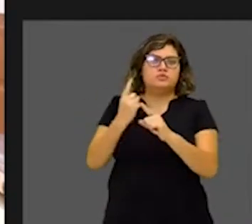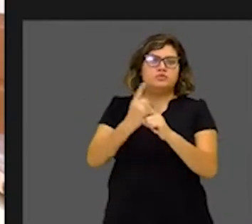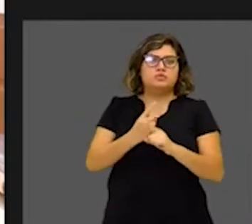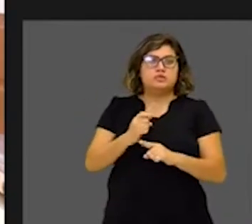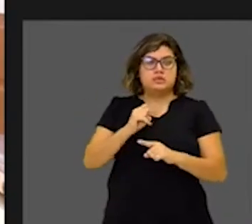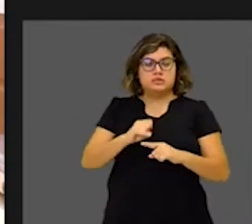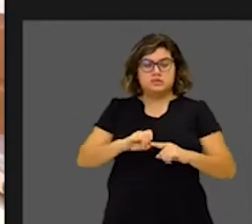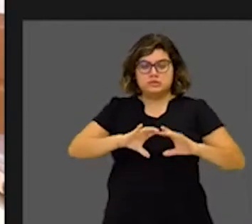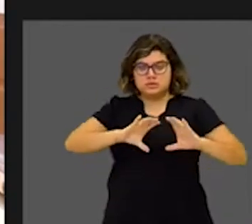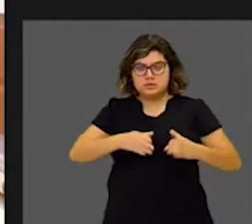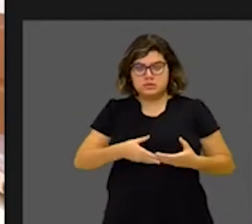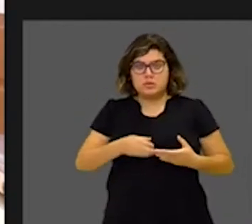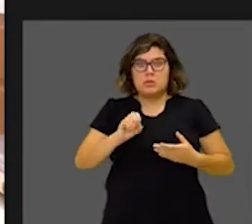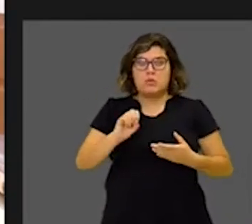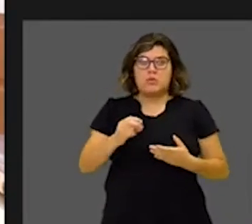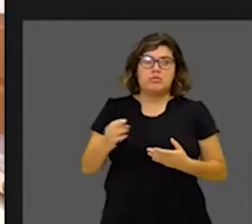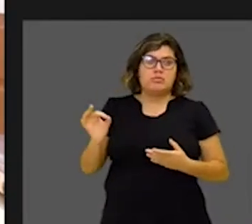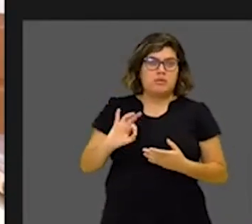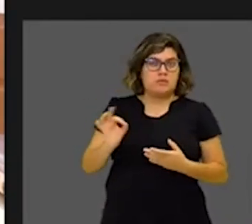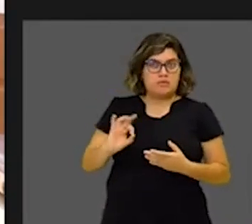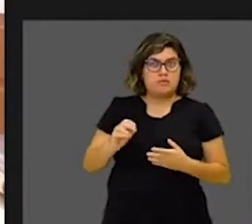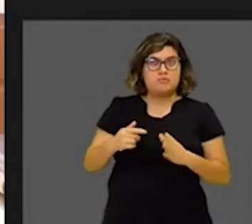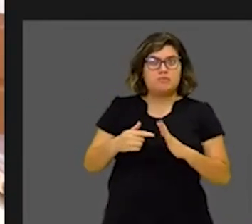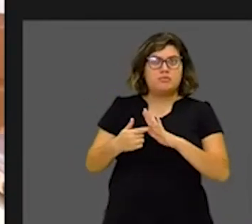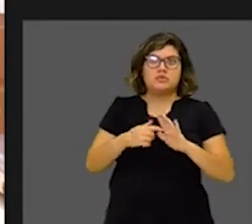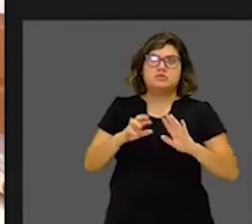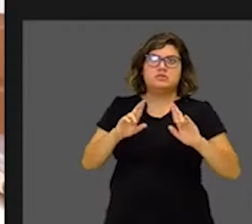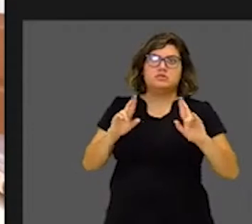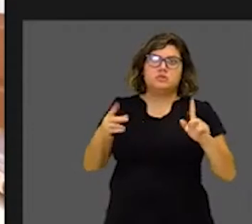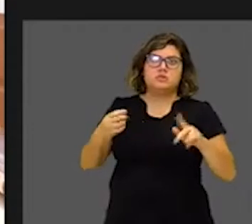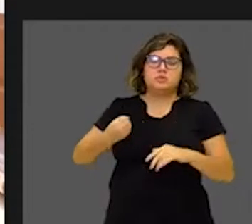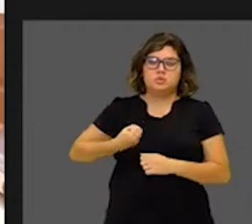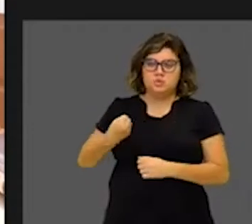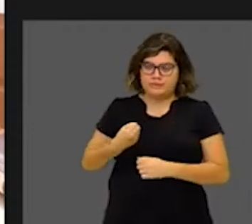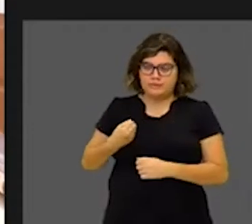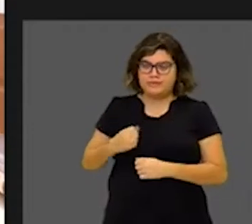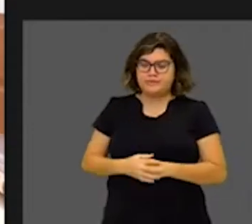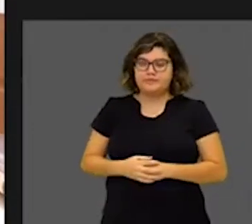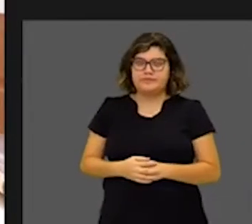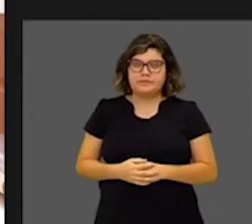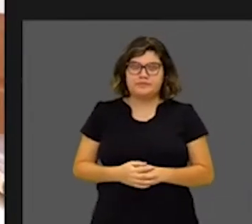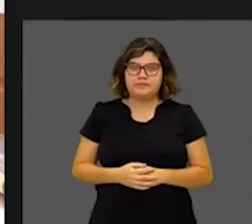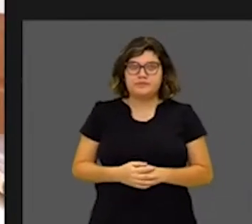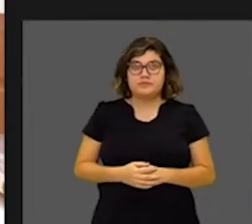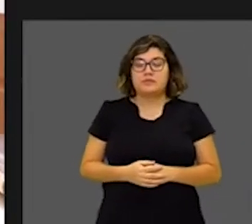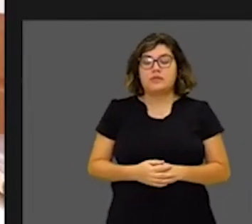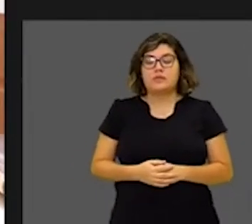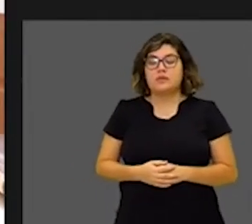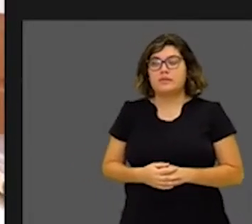não antes explica a diferença dos números pois bem pegando aqui na melhor perspectiva das 327